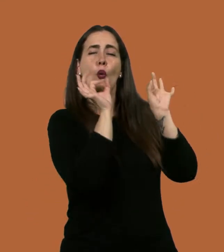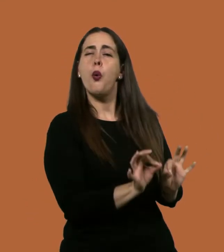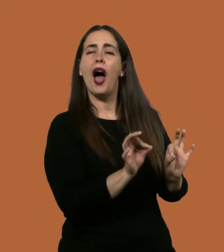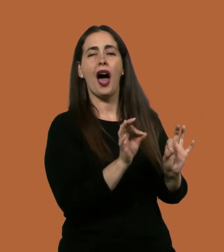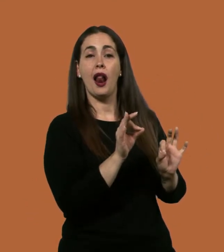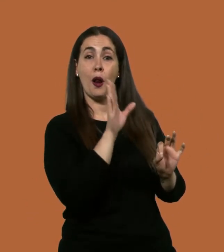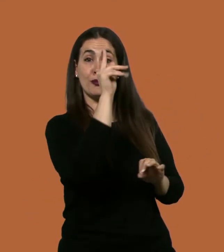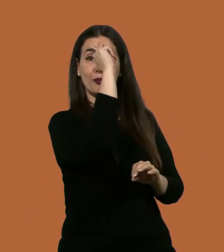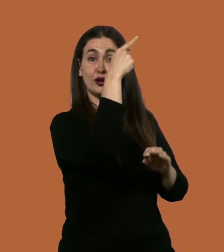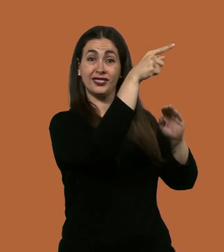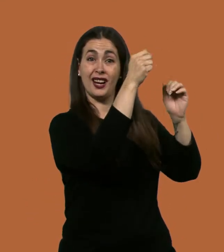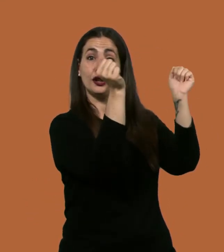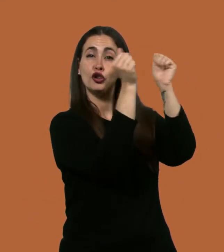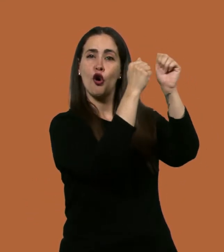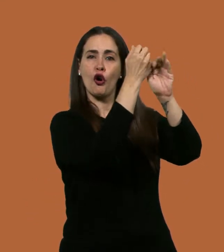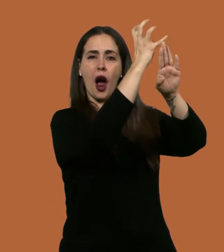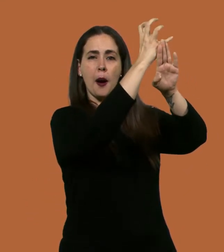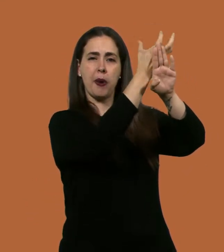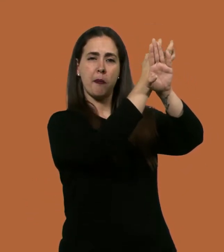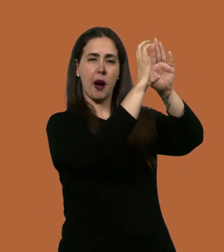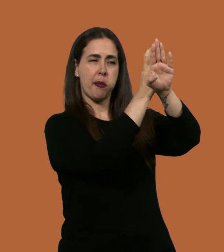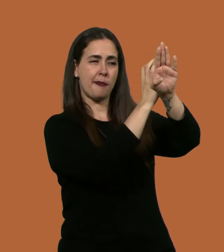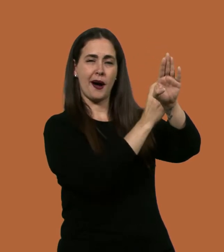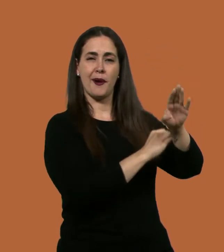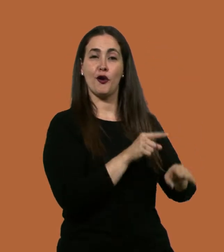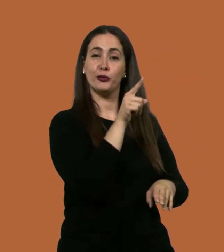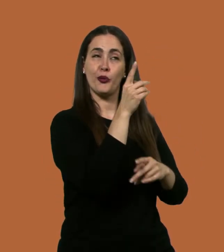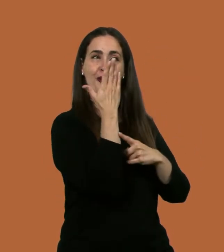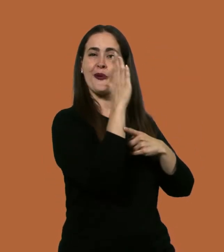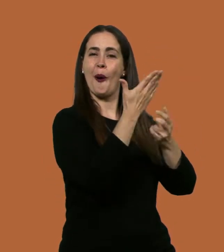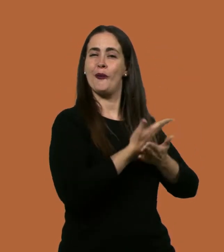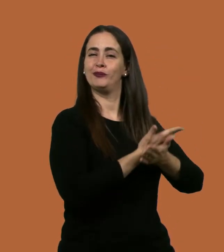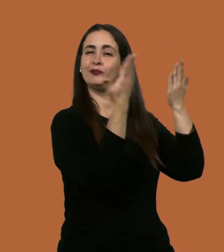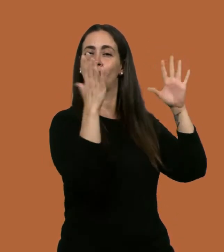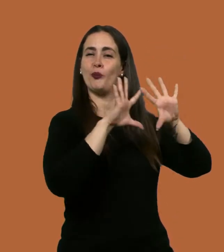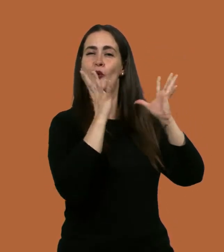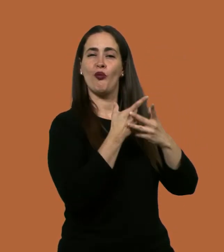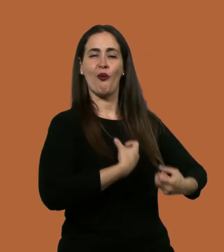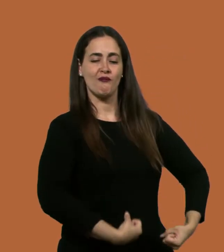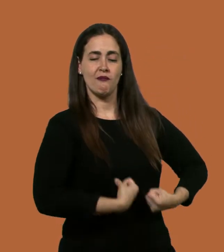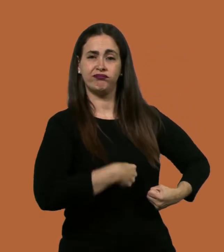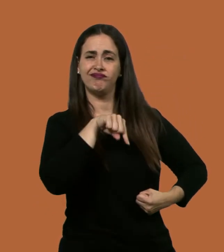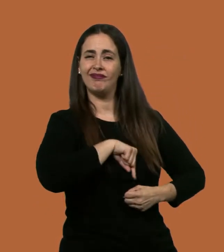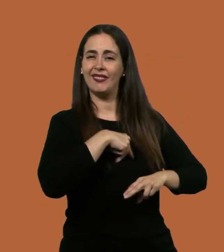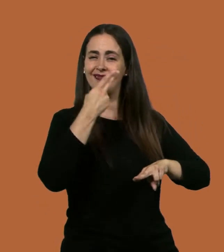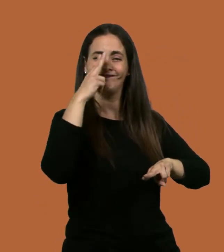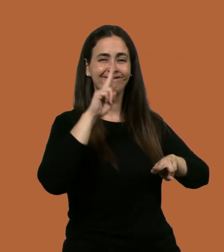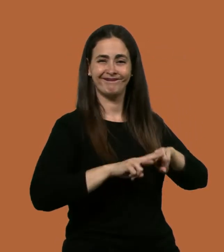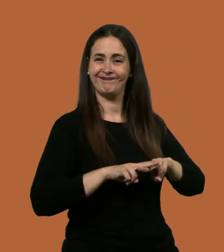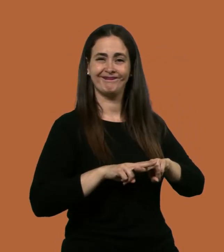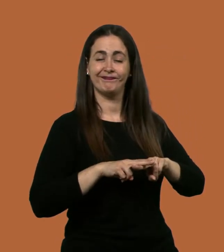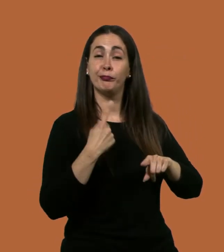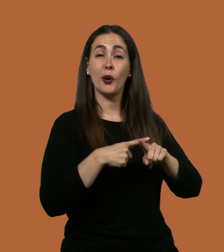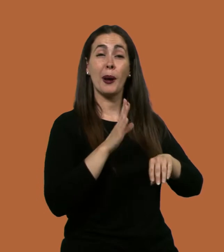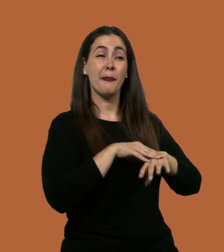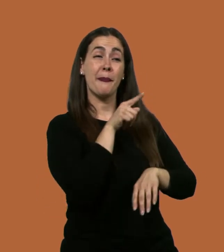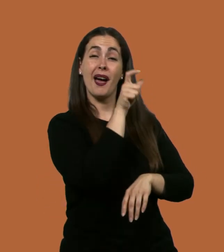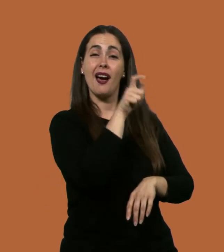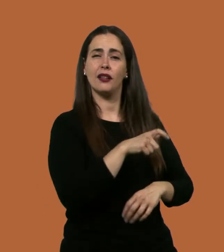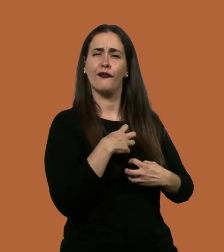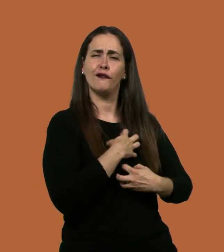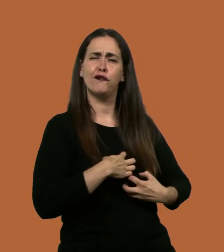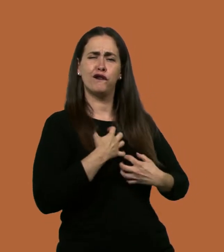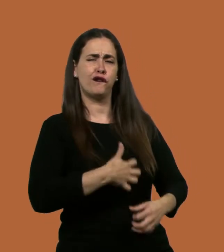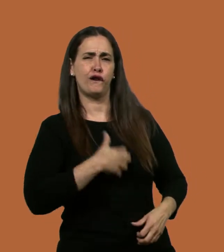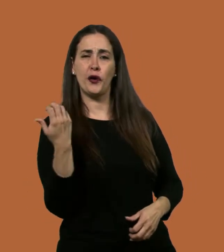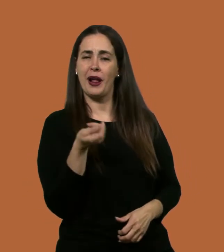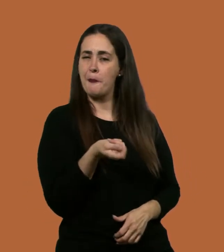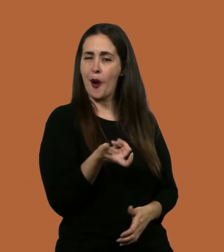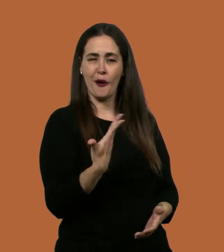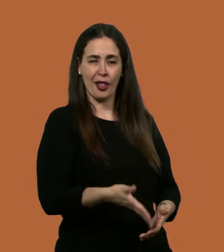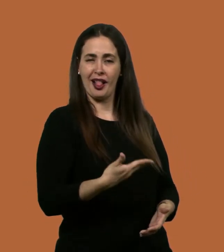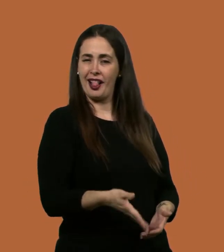mostres al món ta fortalesa rara: que per a tu, sa fúria tota és poca."